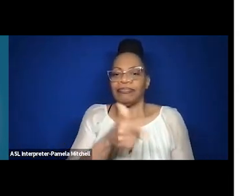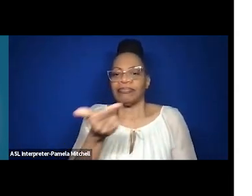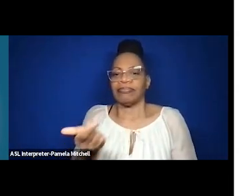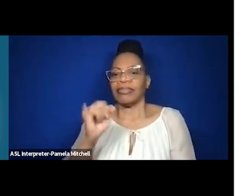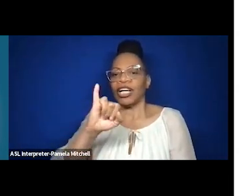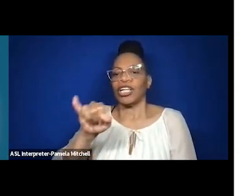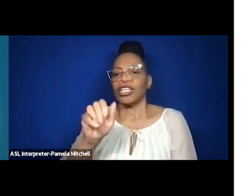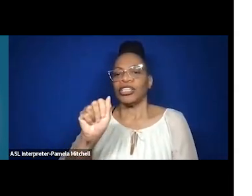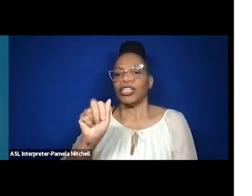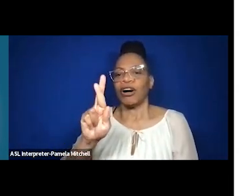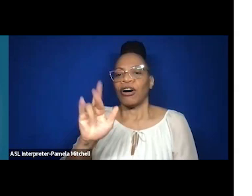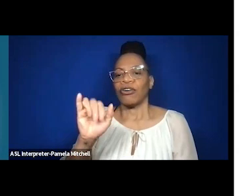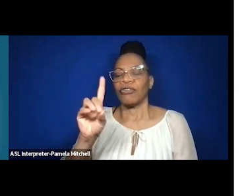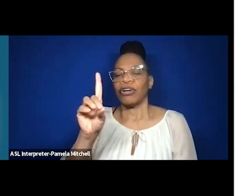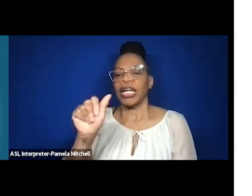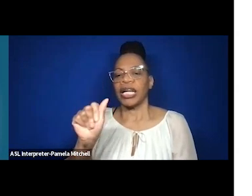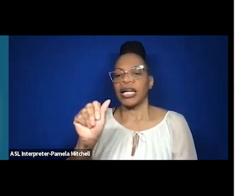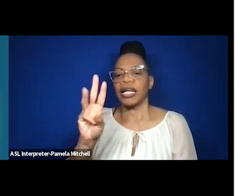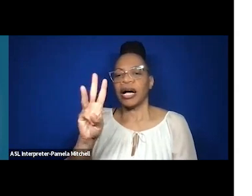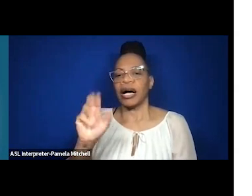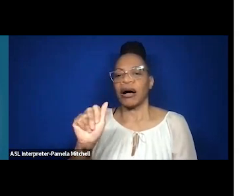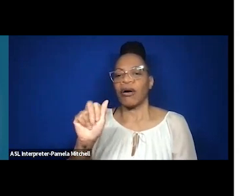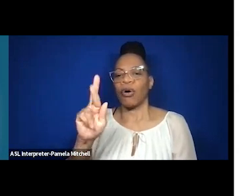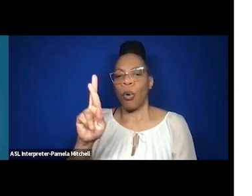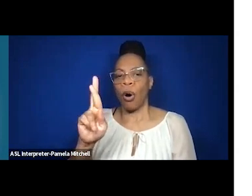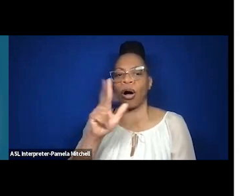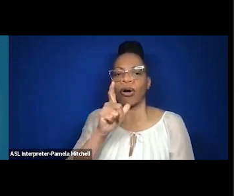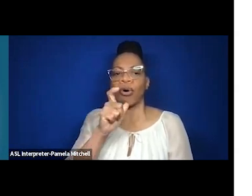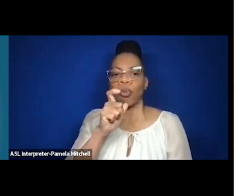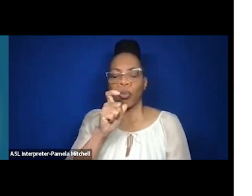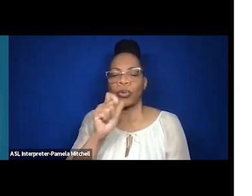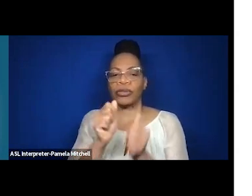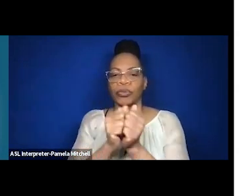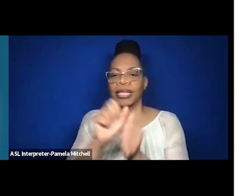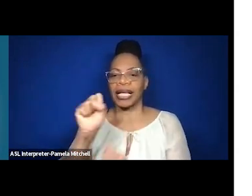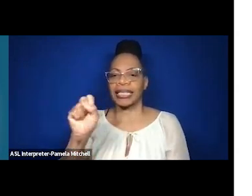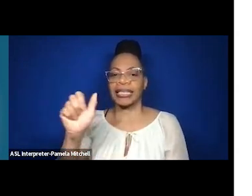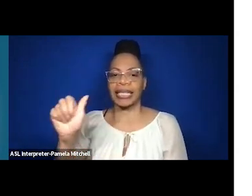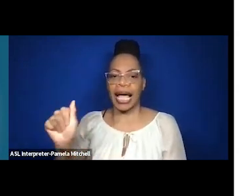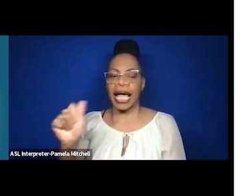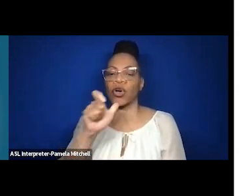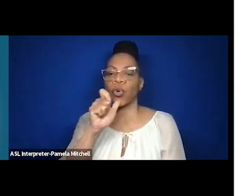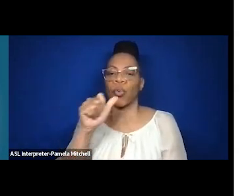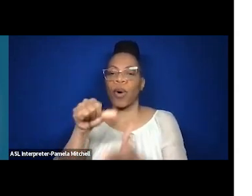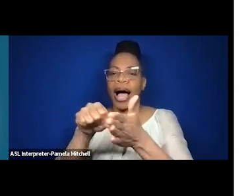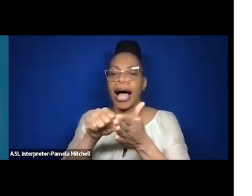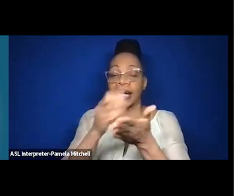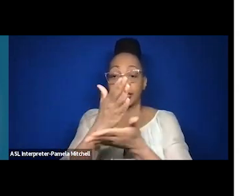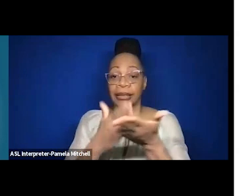especialista en asuntos públicos de la región de Nueva York de la Administración del Seguro Social, quien destacará algunas de esas actualizaciones clave y algunos